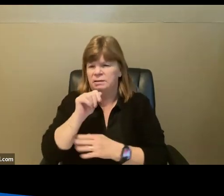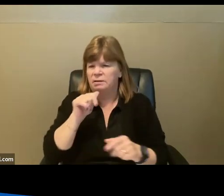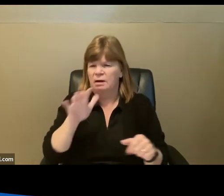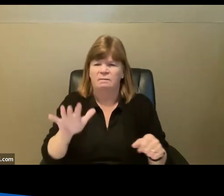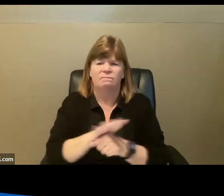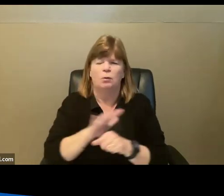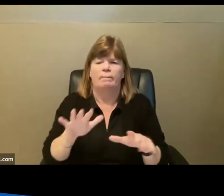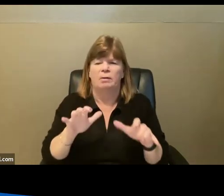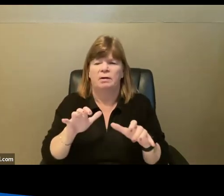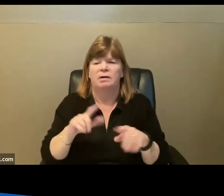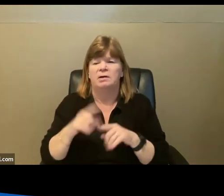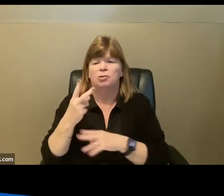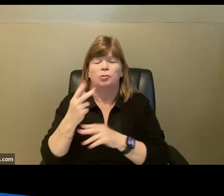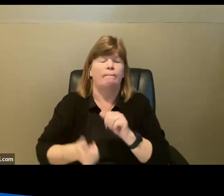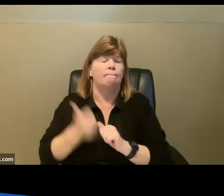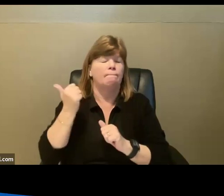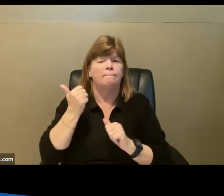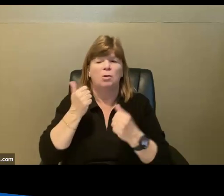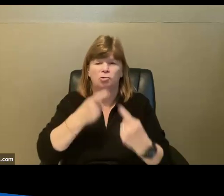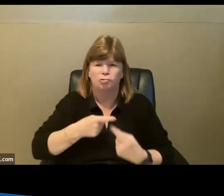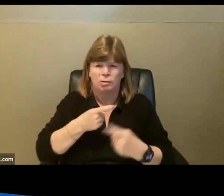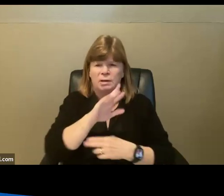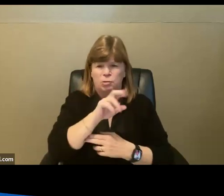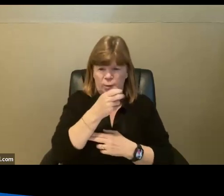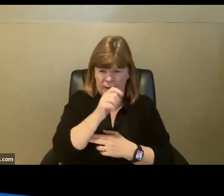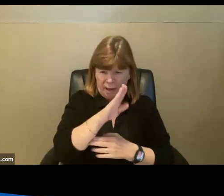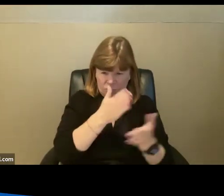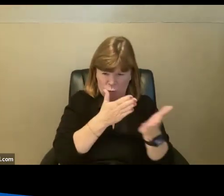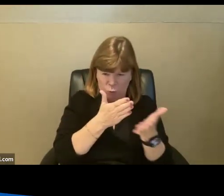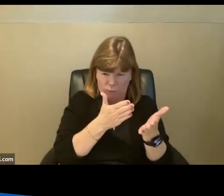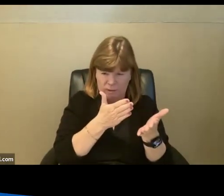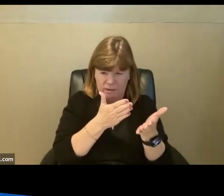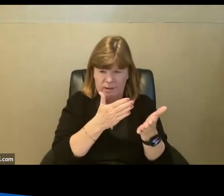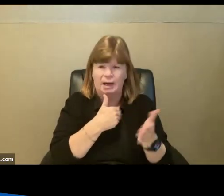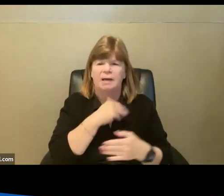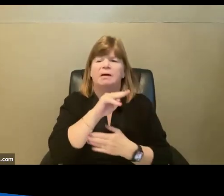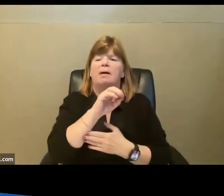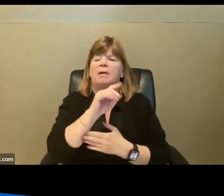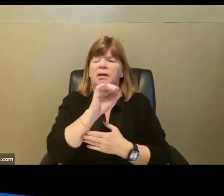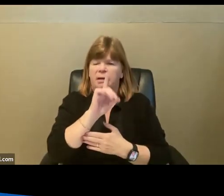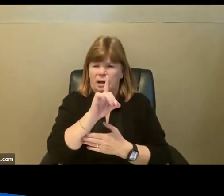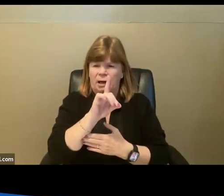Sus dos principales barreras son sus servicios de rehabilitación. Tiene Medicaid y solo tuvo tres citas.